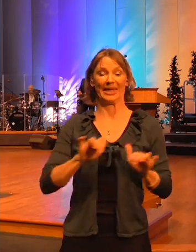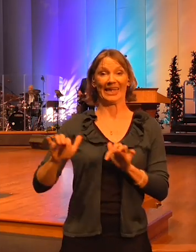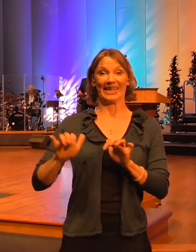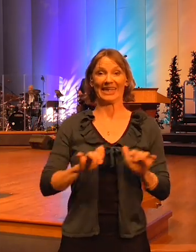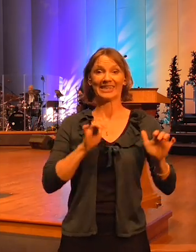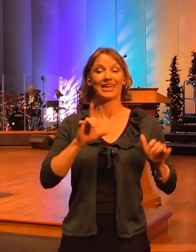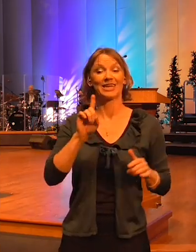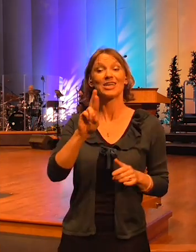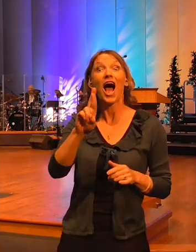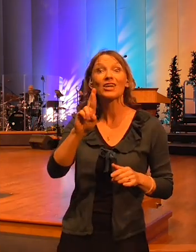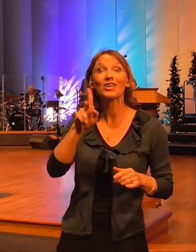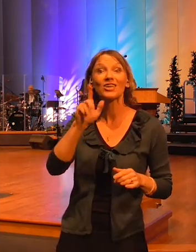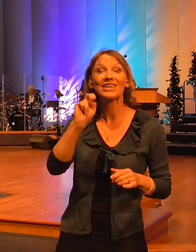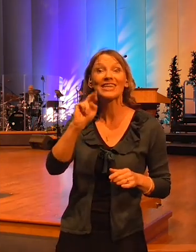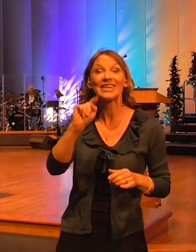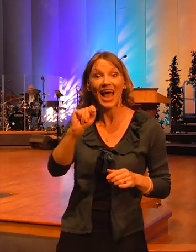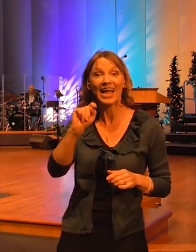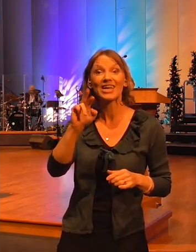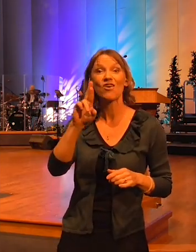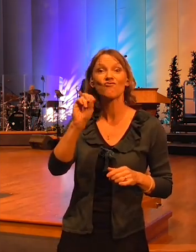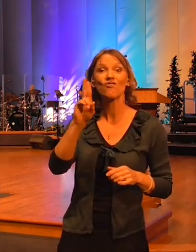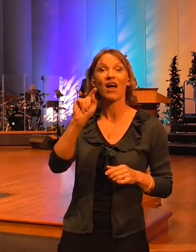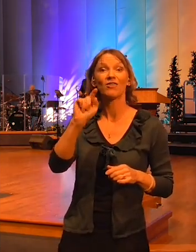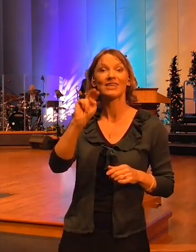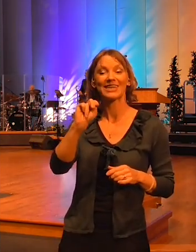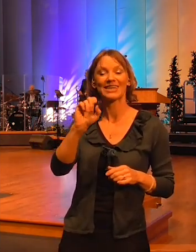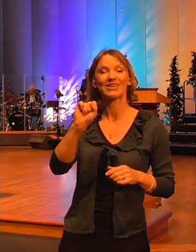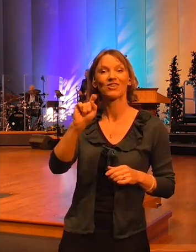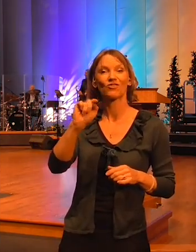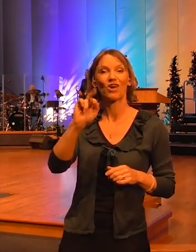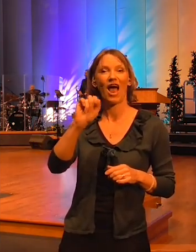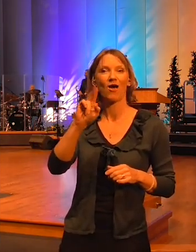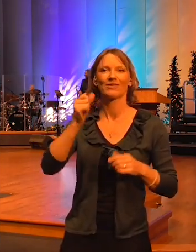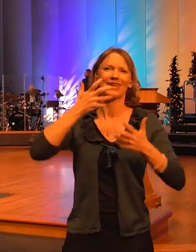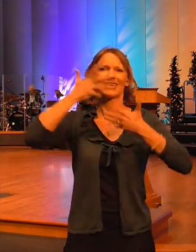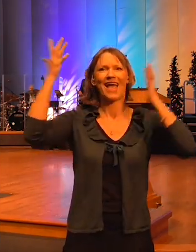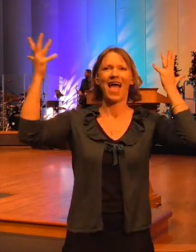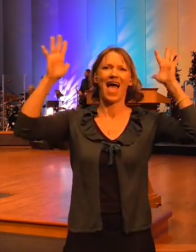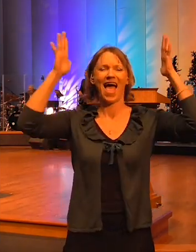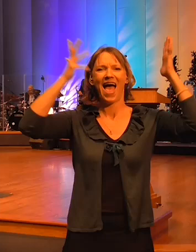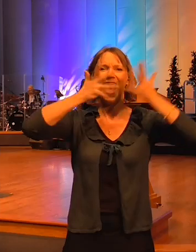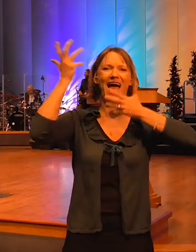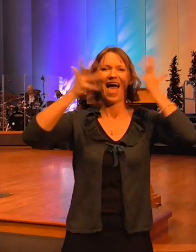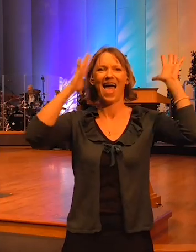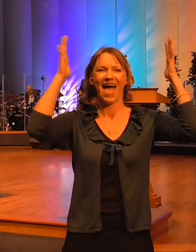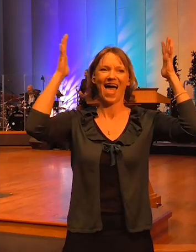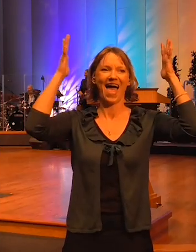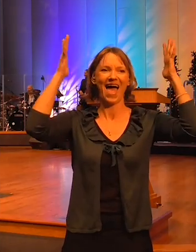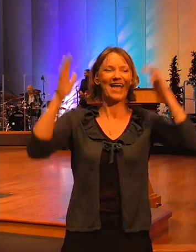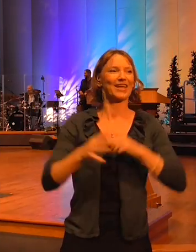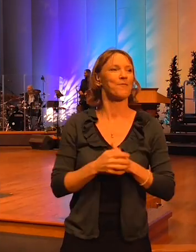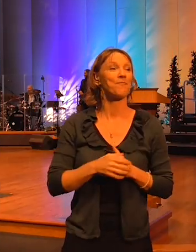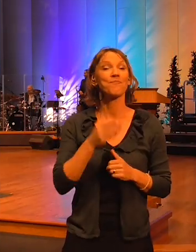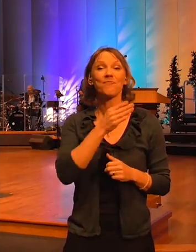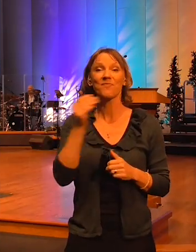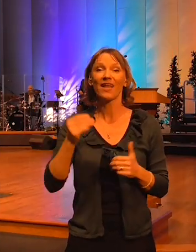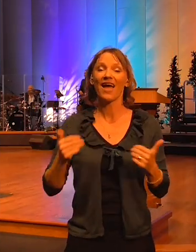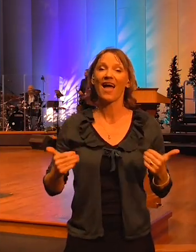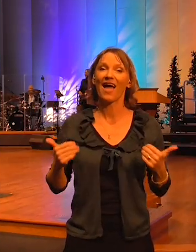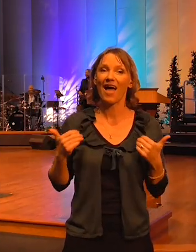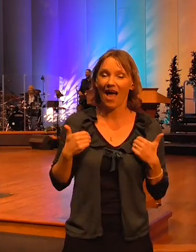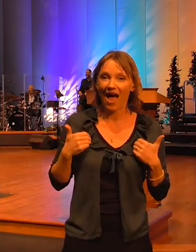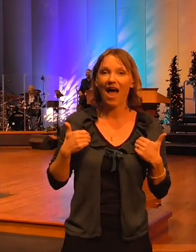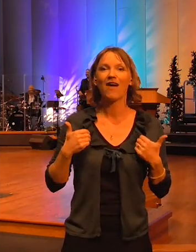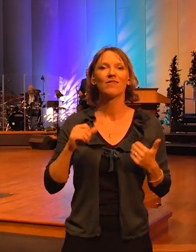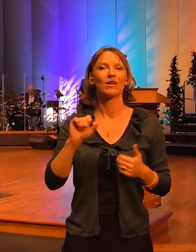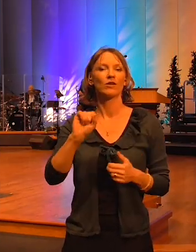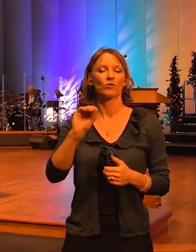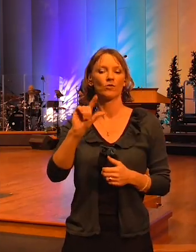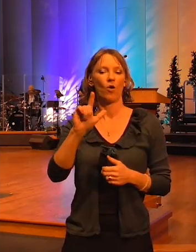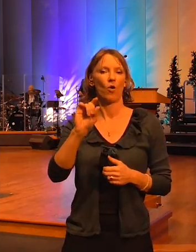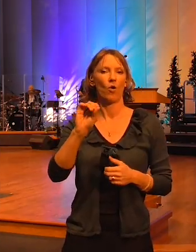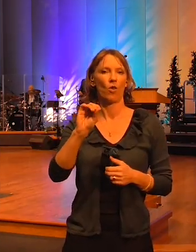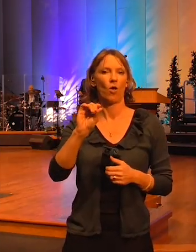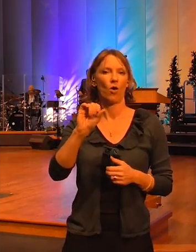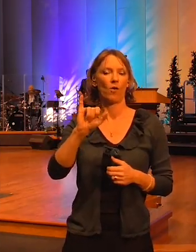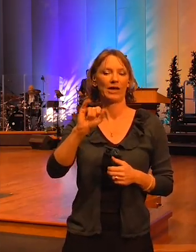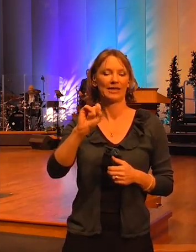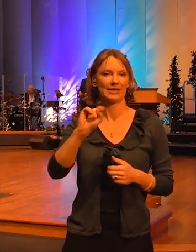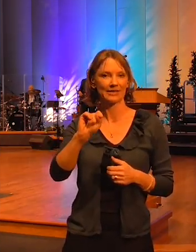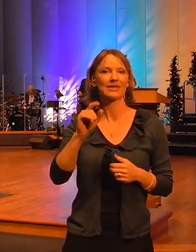R y tenemos un solista que se une a nosotros hoy. Su nombre es Cody. Estuvo aquí